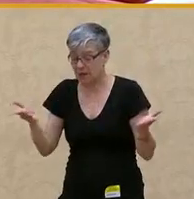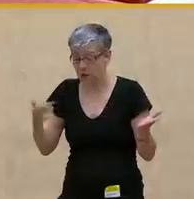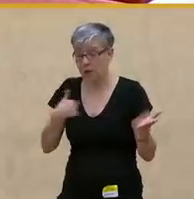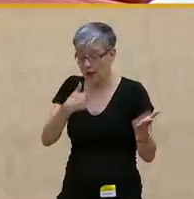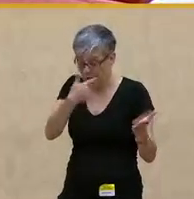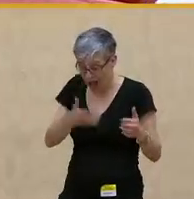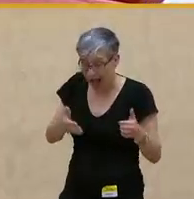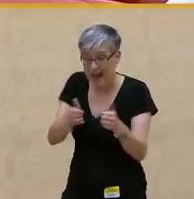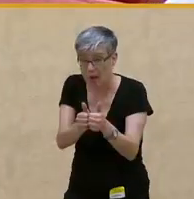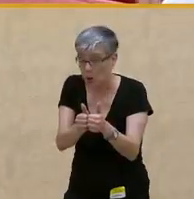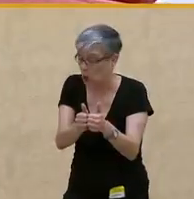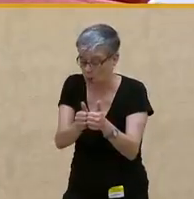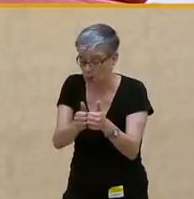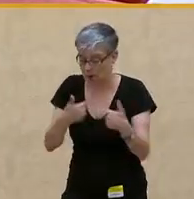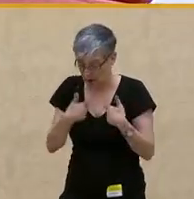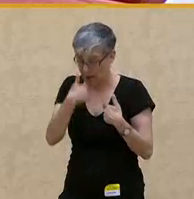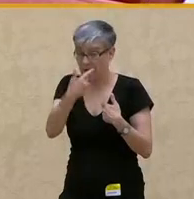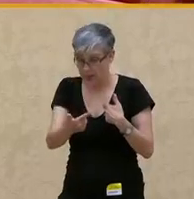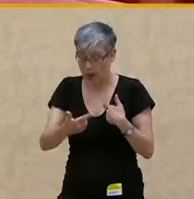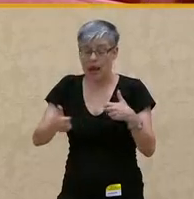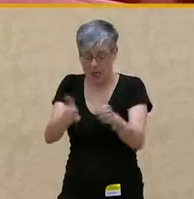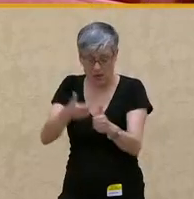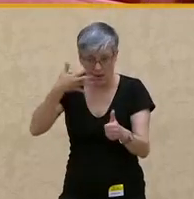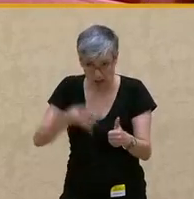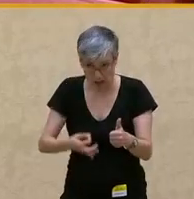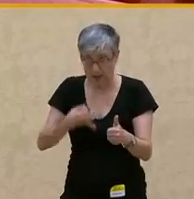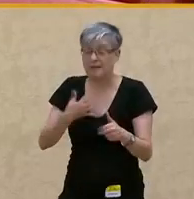que estar con ellos, cuando decimos que vamos a poner soluciones hay que ponerlas de verdad y,